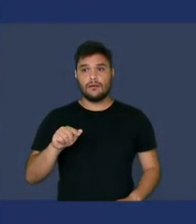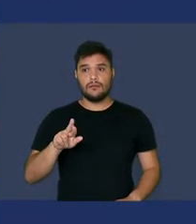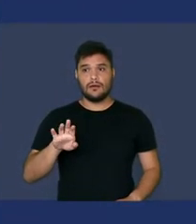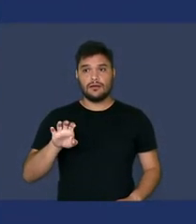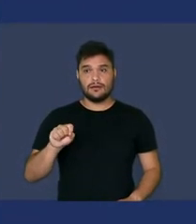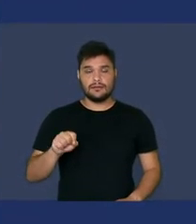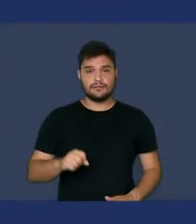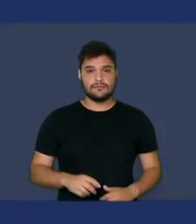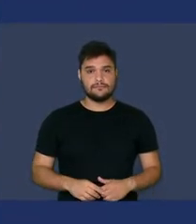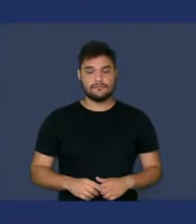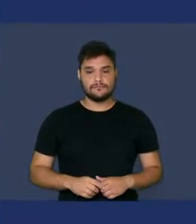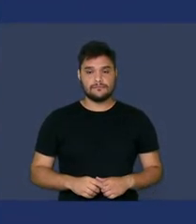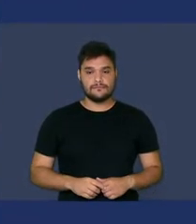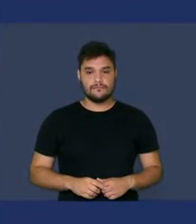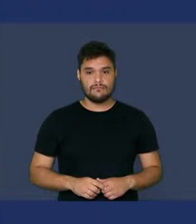DO PSDB PORVENTURA TENHAM